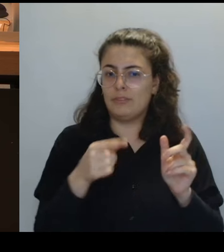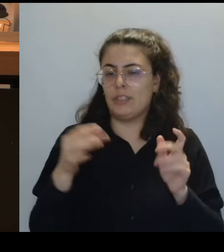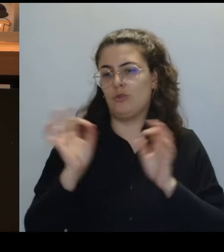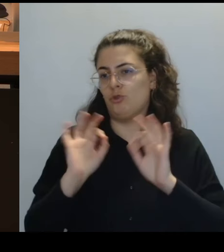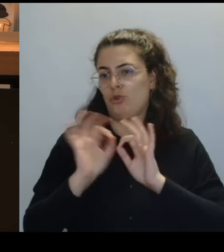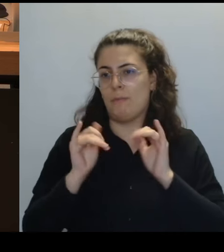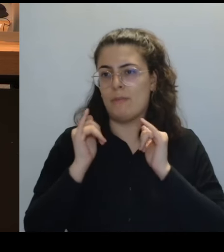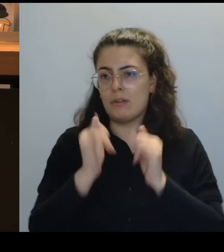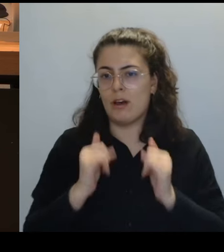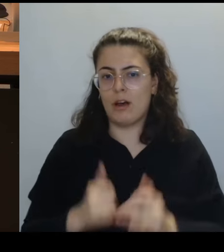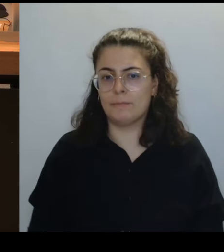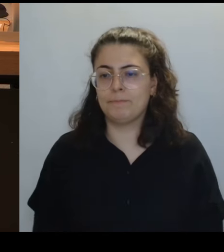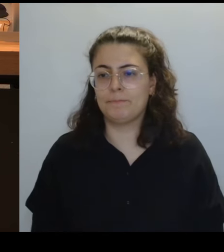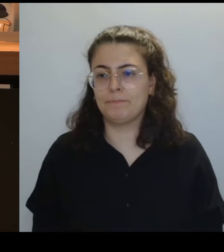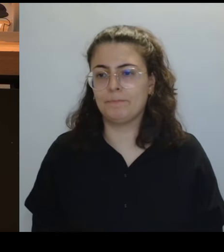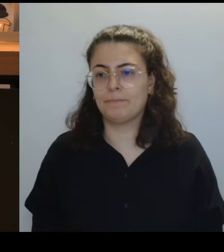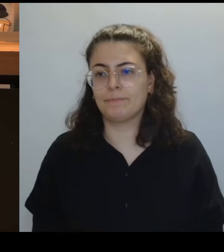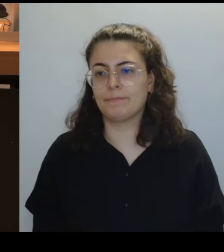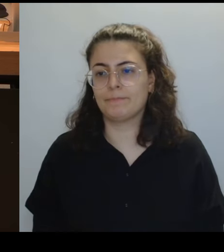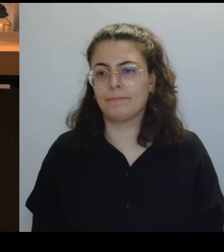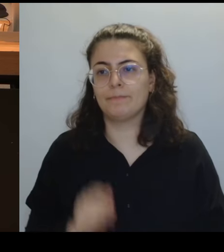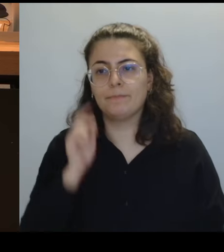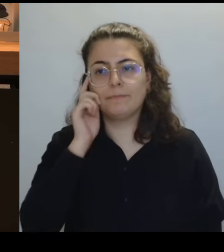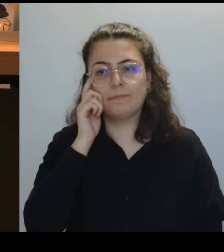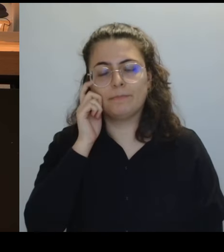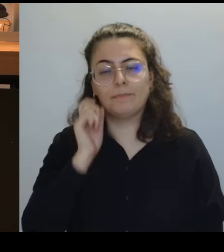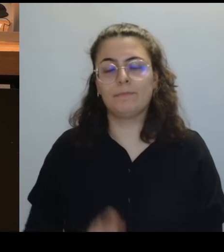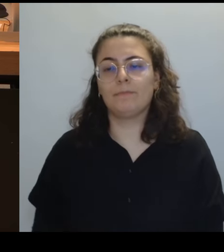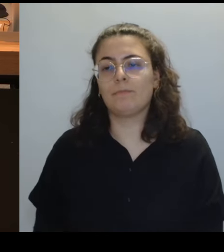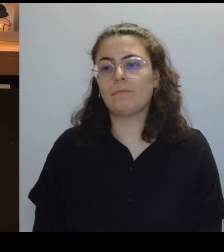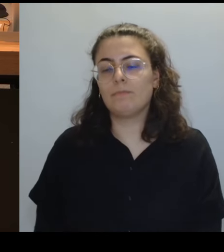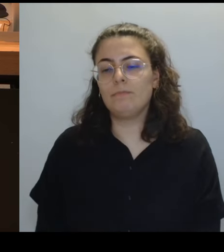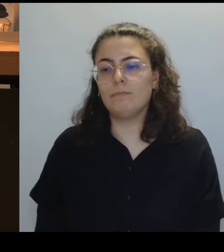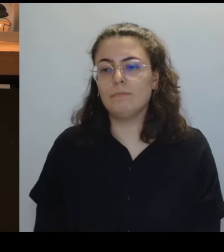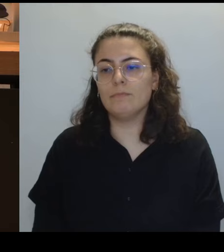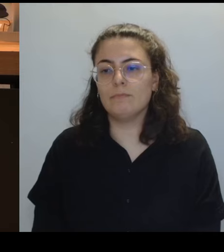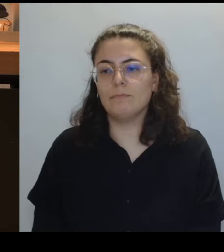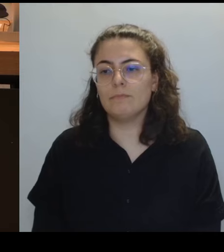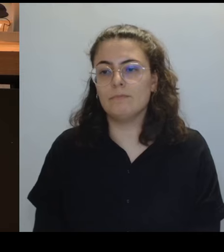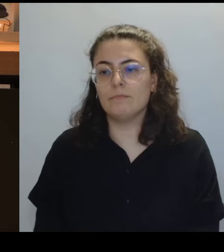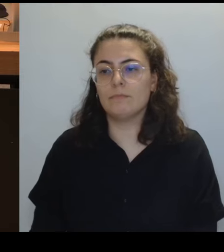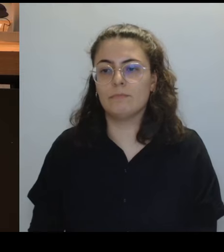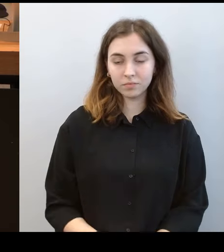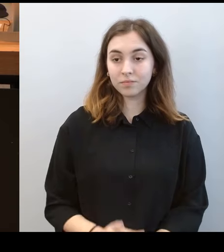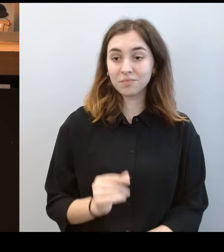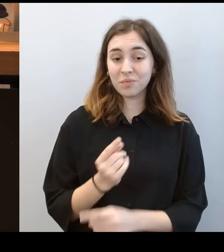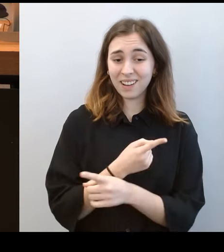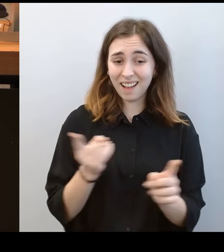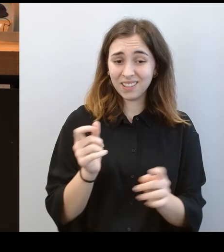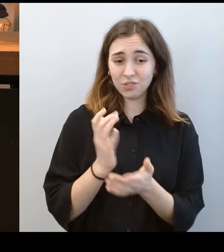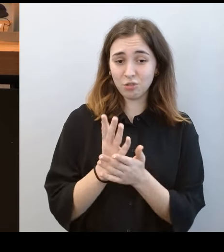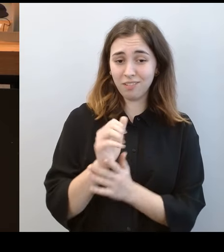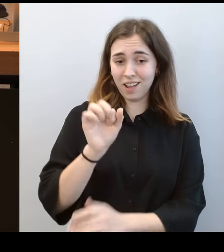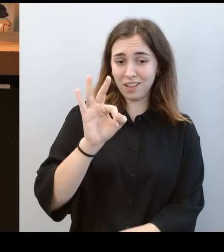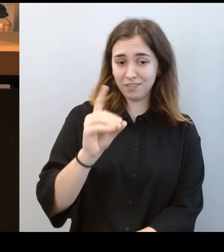auch die AfD parlamentarisch bekämpft. Und dass das, liebe Kolleginnen und Kollegen, das ist der Grund, wieso Sie und